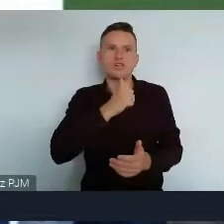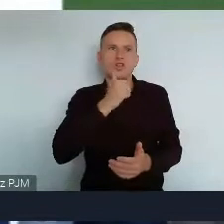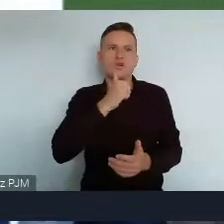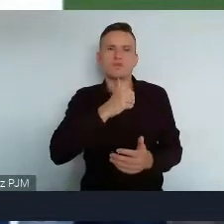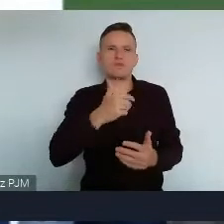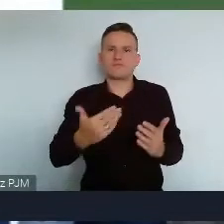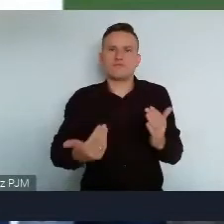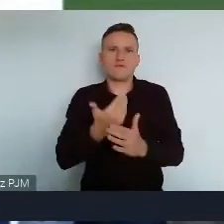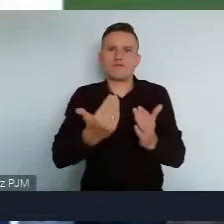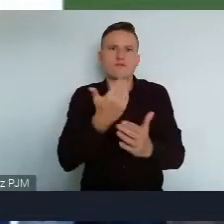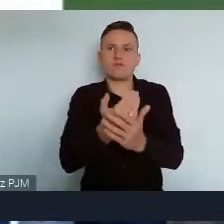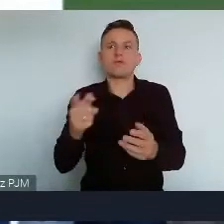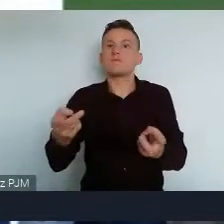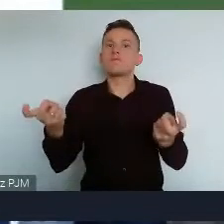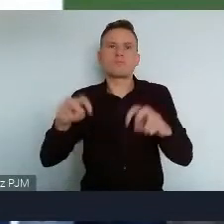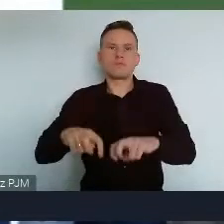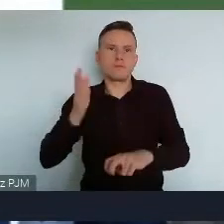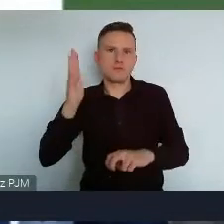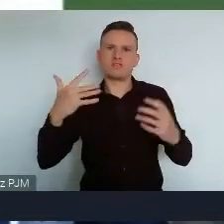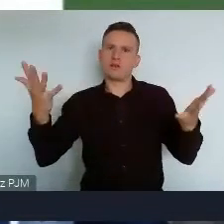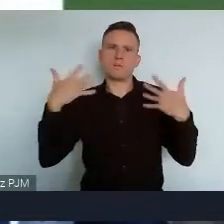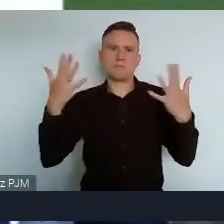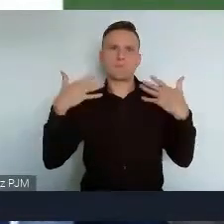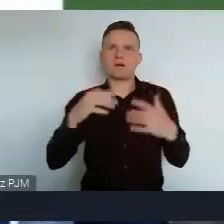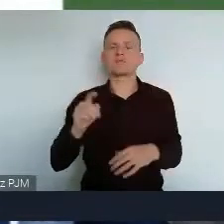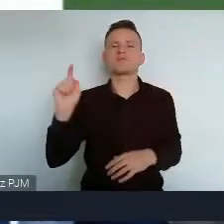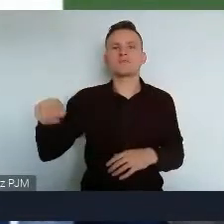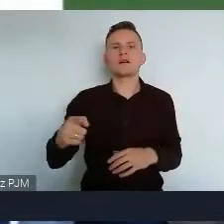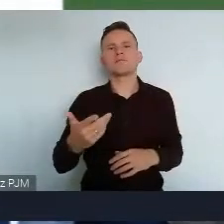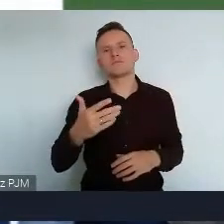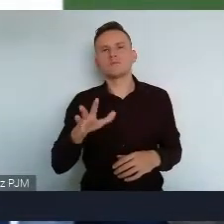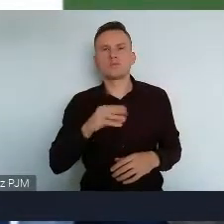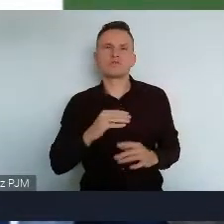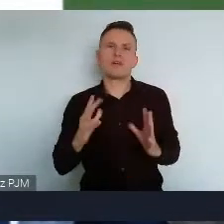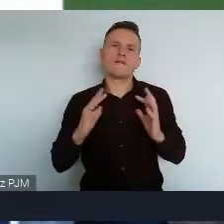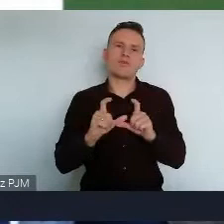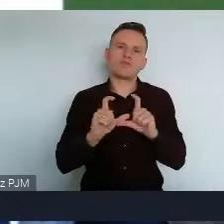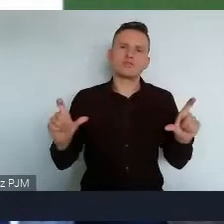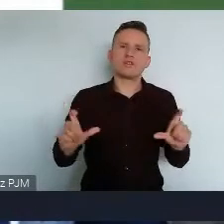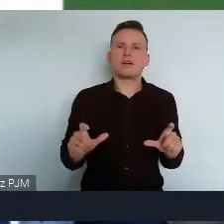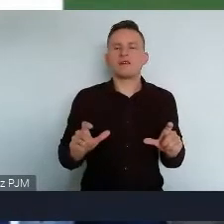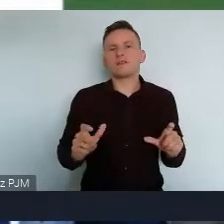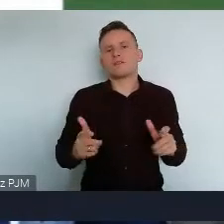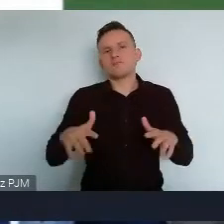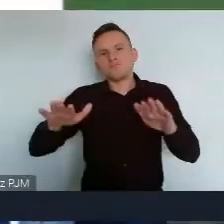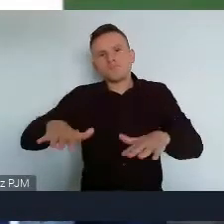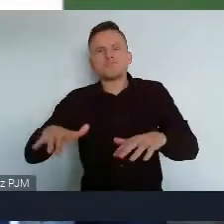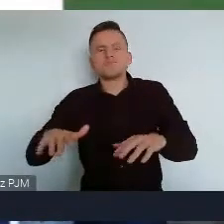który jest przydatny zarówno dla spędzania wolnego czasu, jak i przede wszystkim dbania, jeżeli chodzi o ekologię.